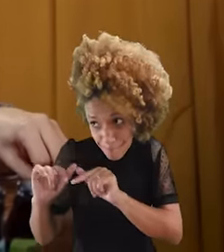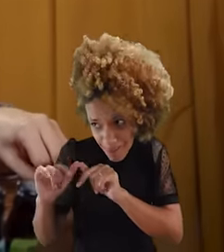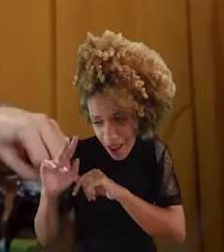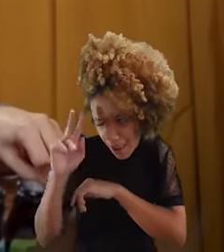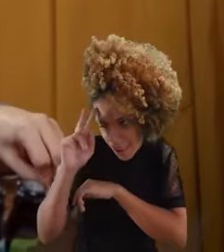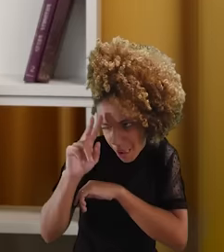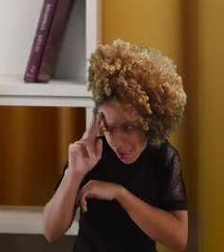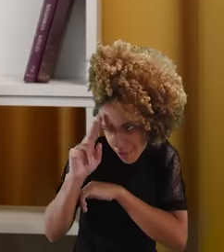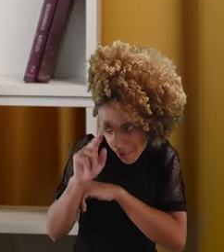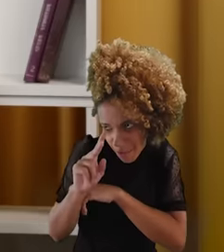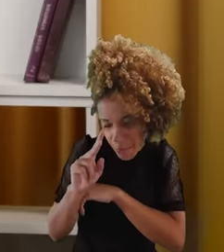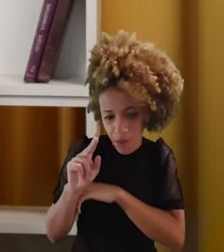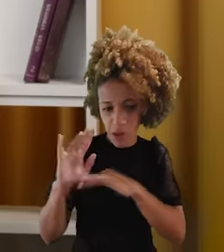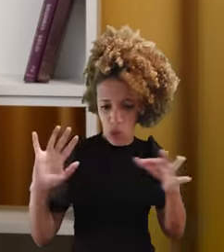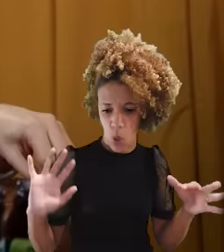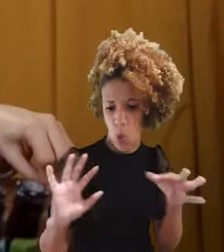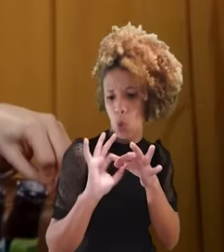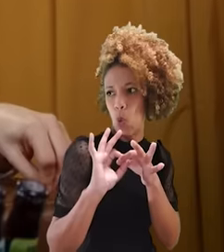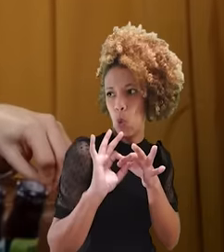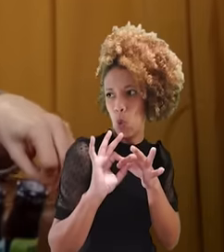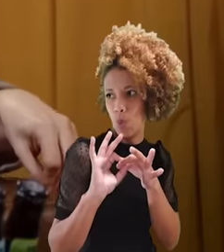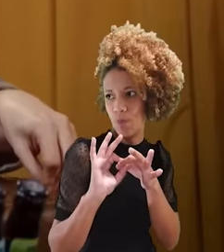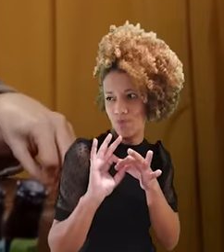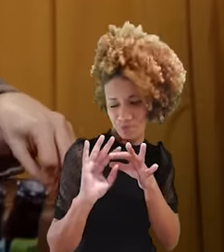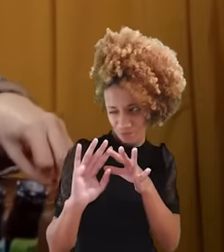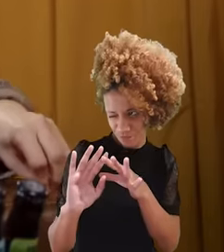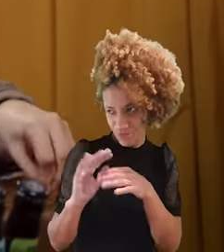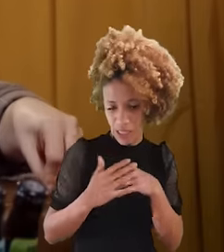né ele se associou ele fez questão de se associar né porque realmente o Natani também é de extrema